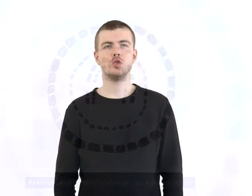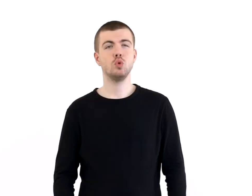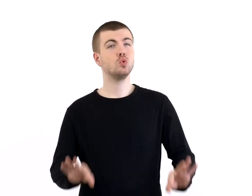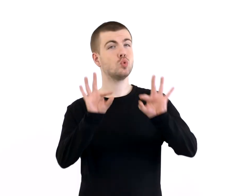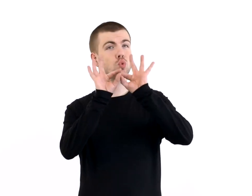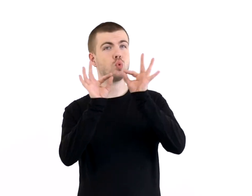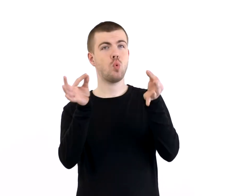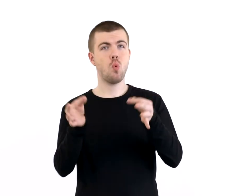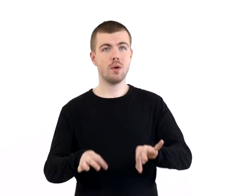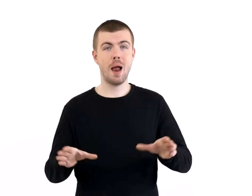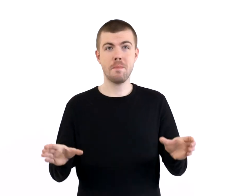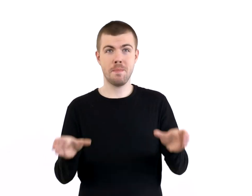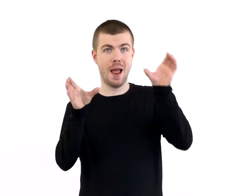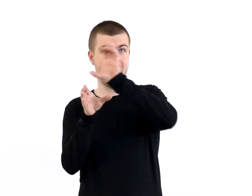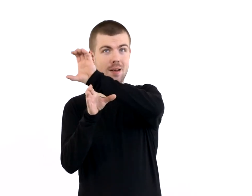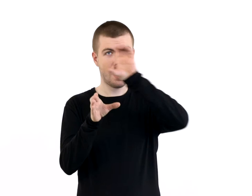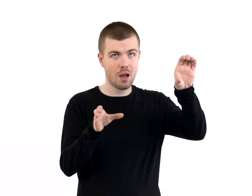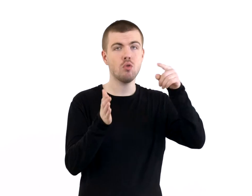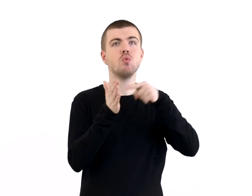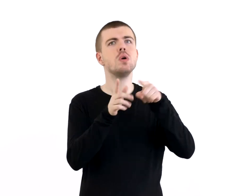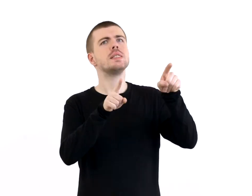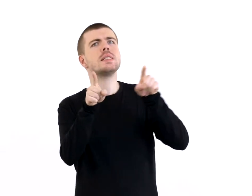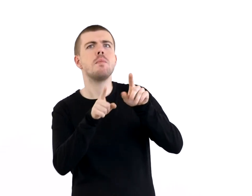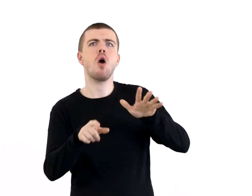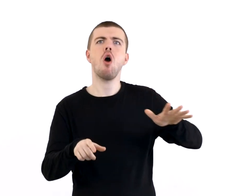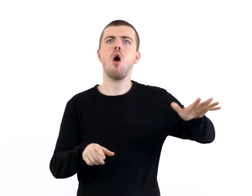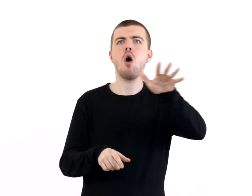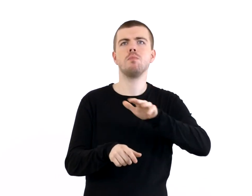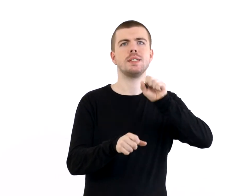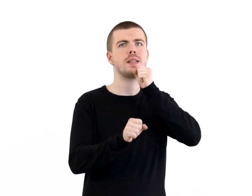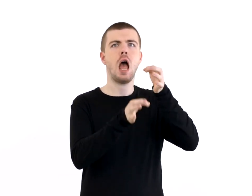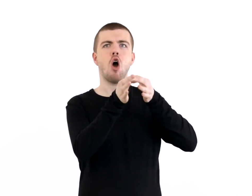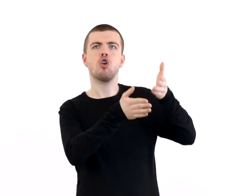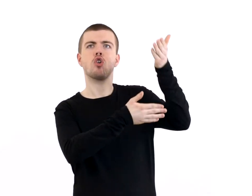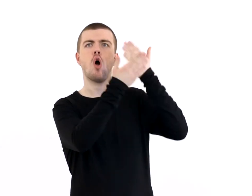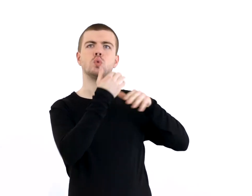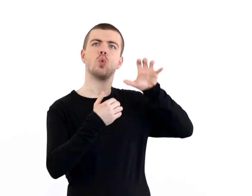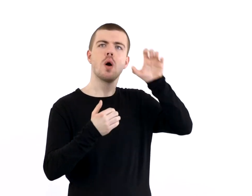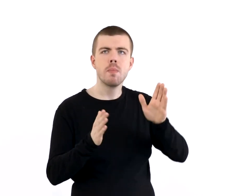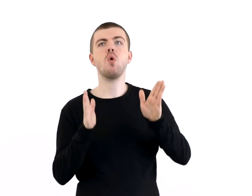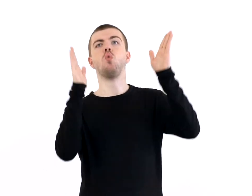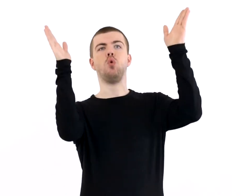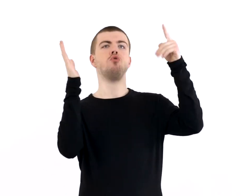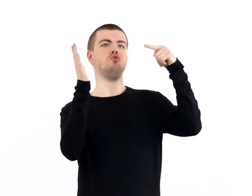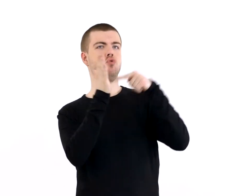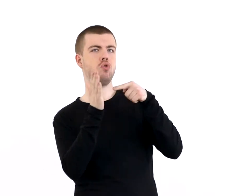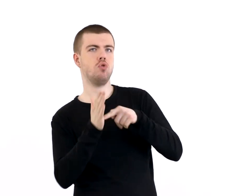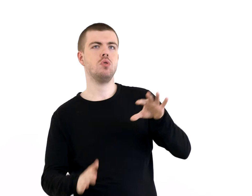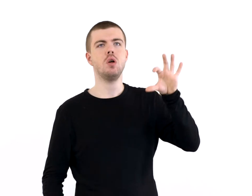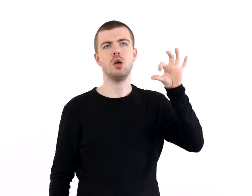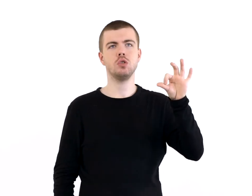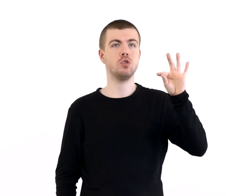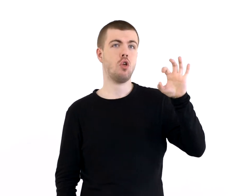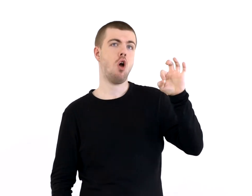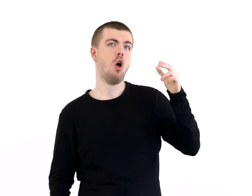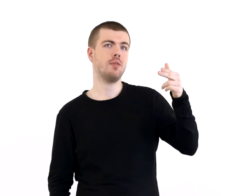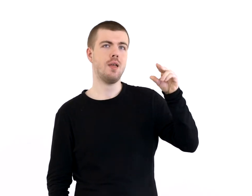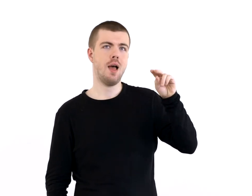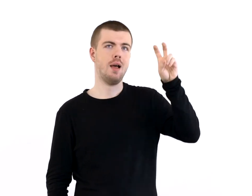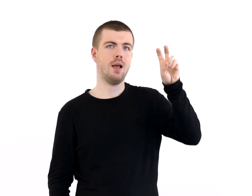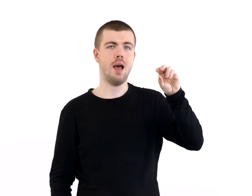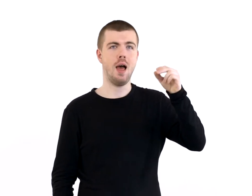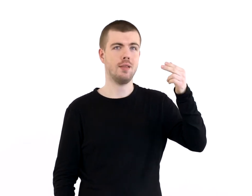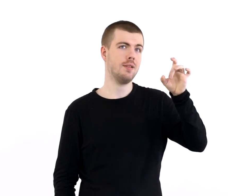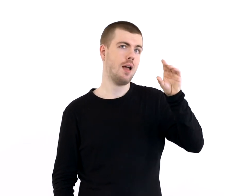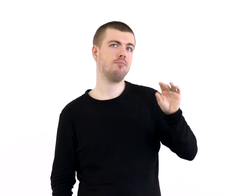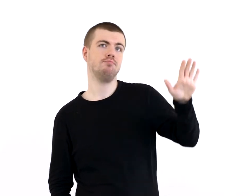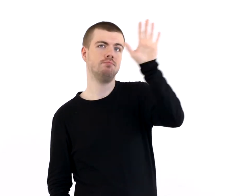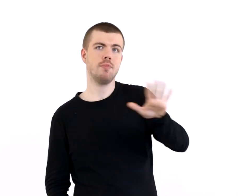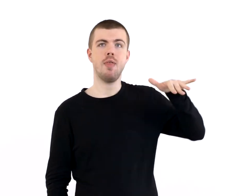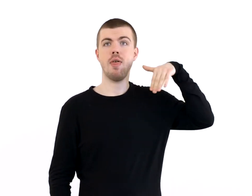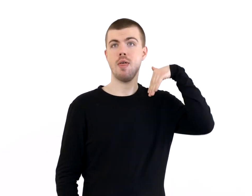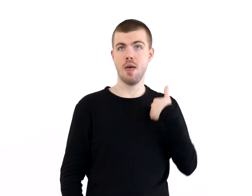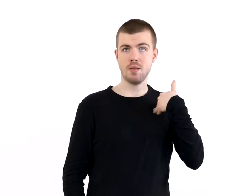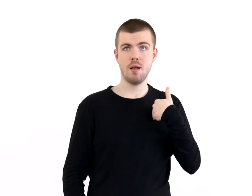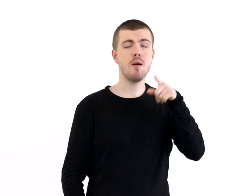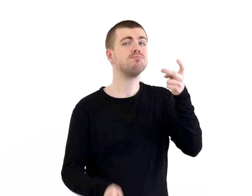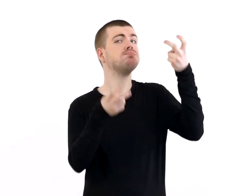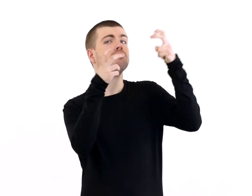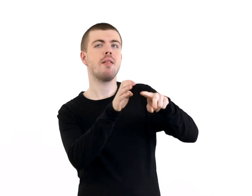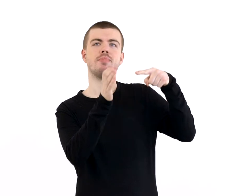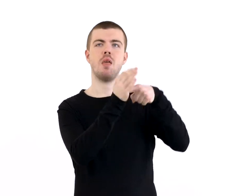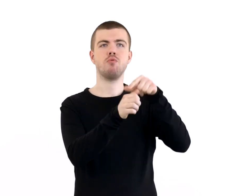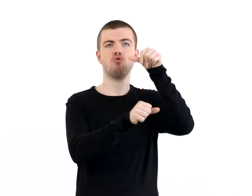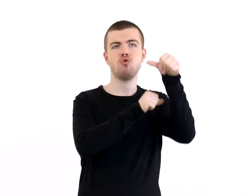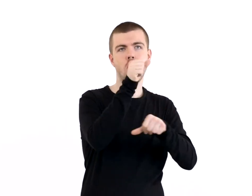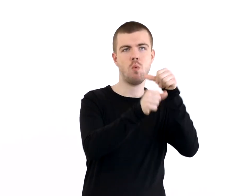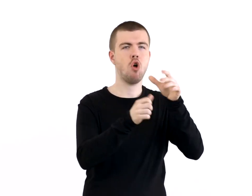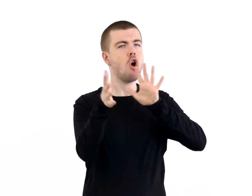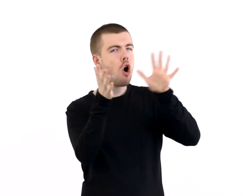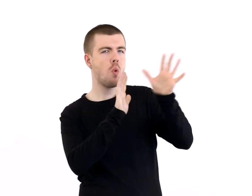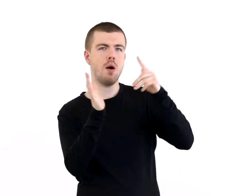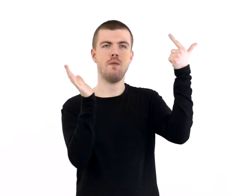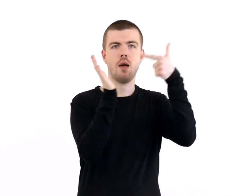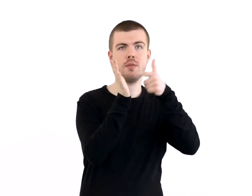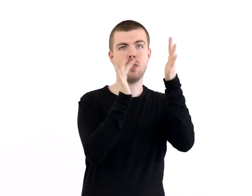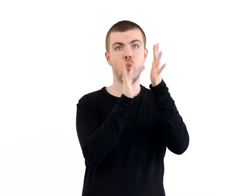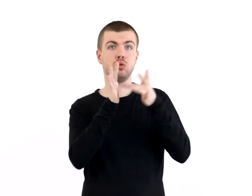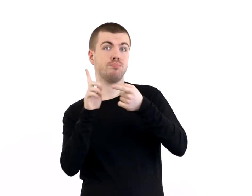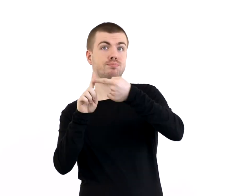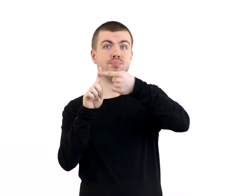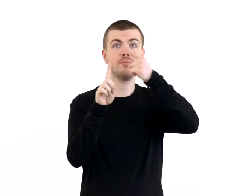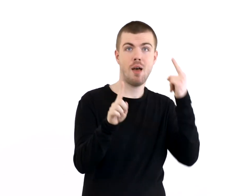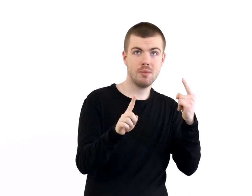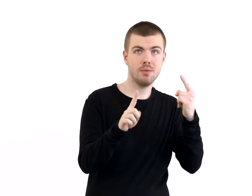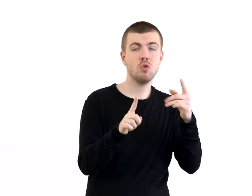Symbolem sztuki megalitu jest ośrodek starożytnego kultu Stonehenge w Wielkiej Brytanii, który powstał ok. 2000 p.n.e.